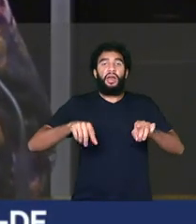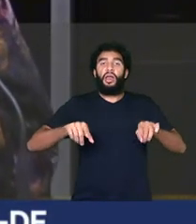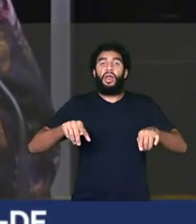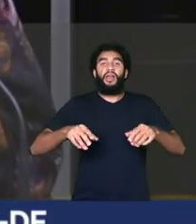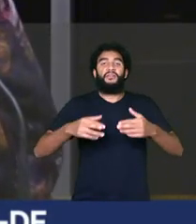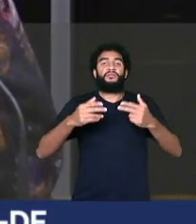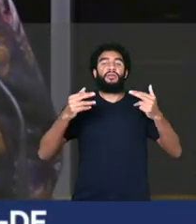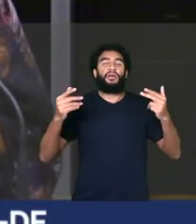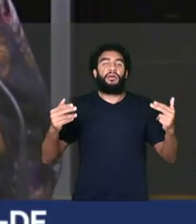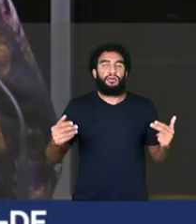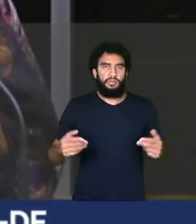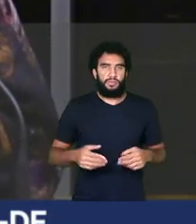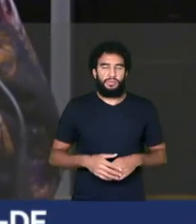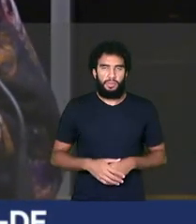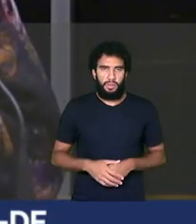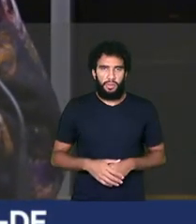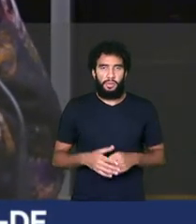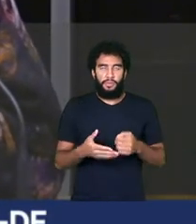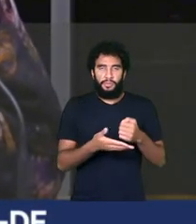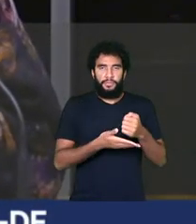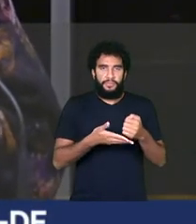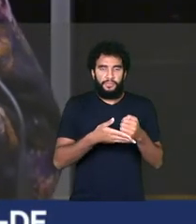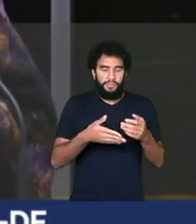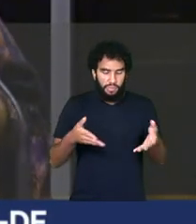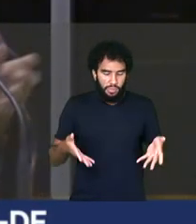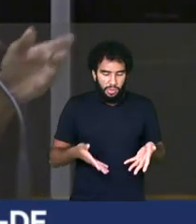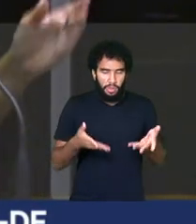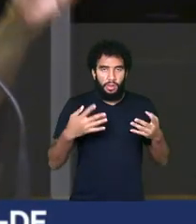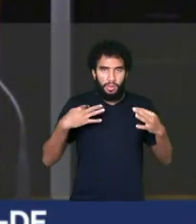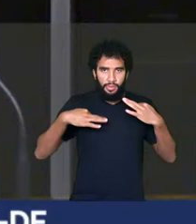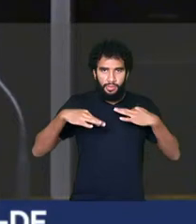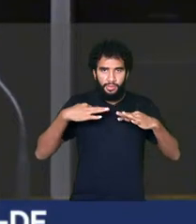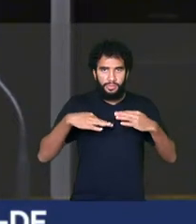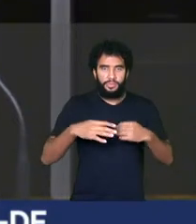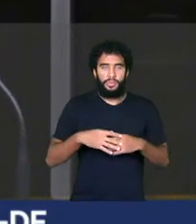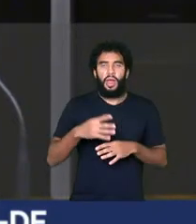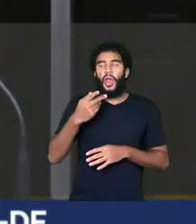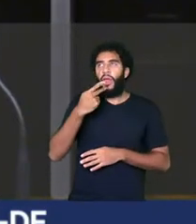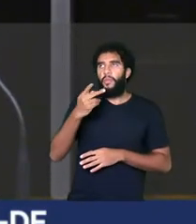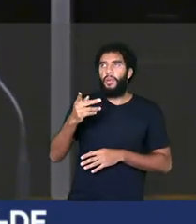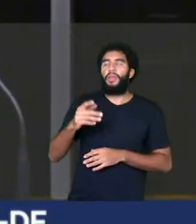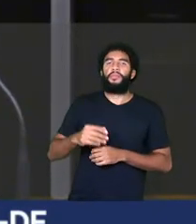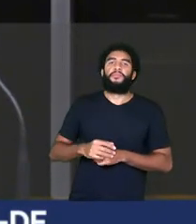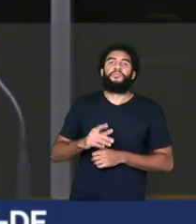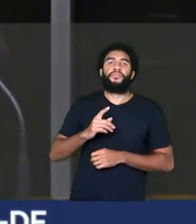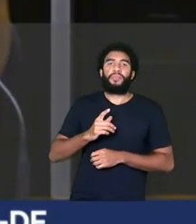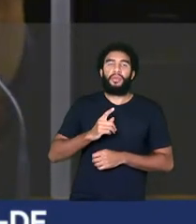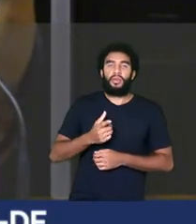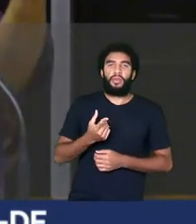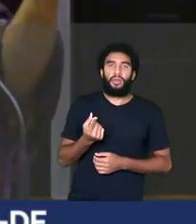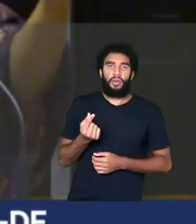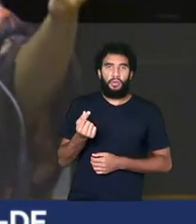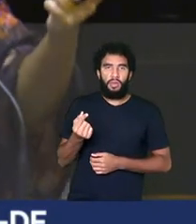VAI TRAZER UM AUMENTO DO TURISMO NO BRASIL, AS VARIÁVEIS SÃO OUTRAS. FUNDAMENTAIS PARA QUE NÓS ESTIMULEMOS... AÍ SE FALA: MAS VAI AUMENTAR A